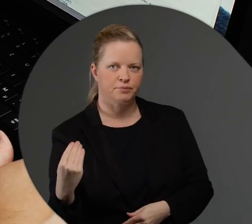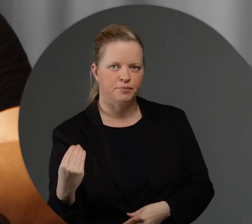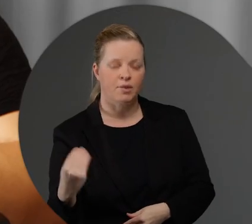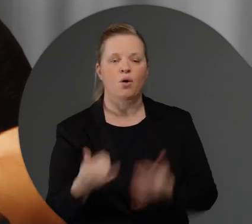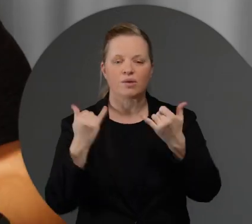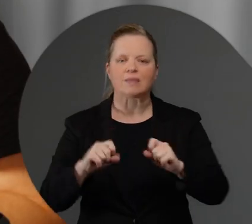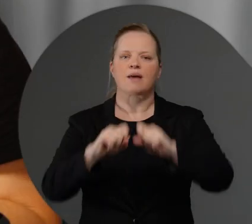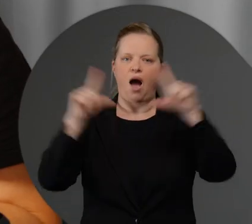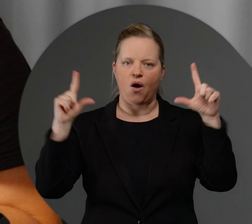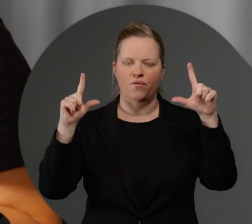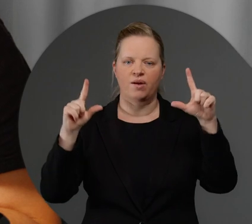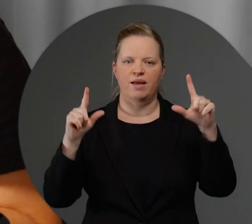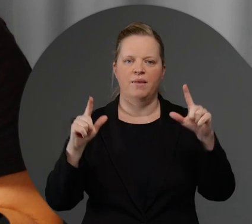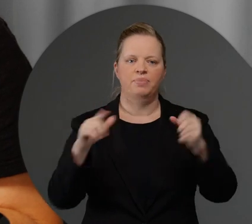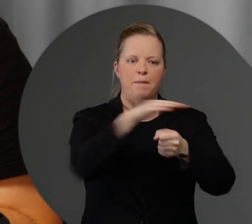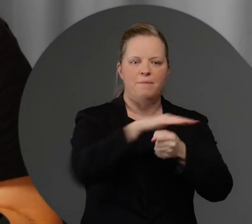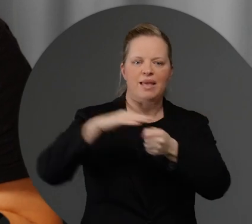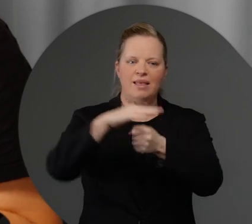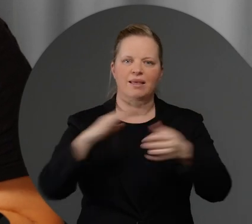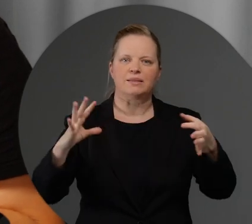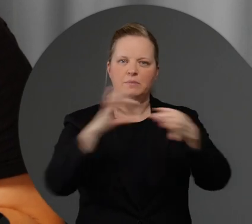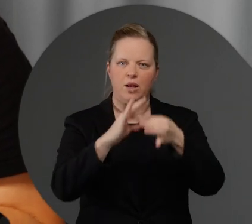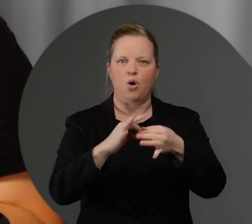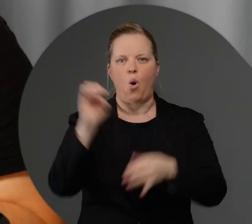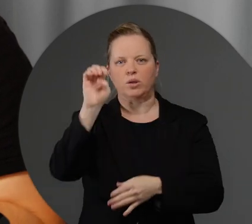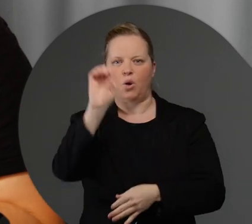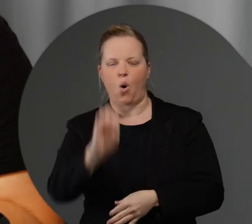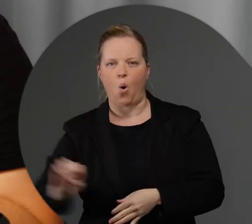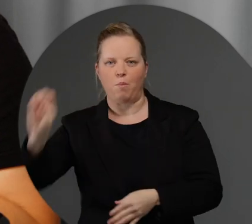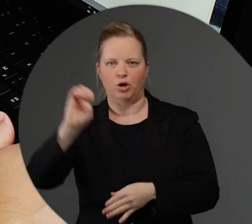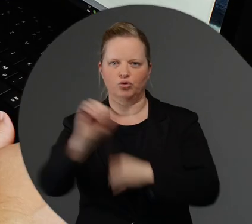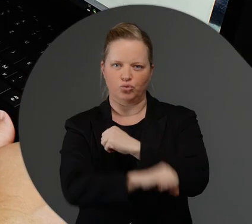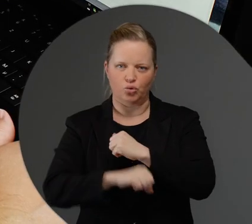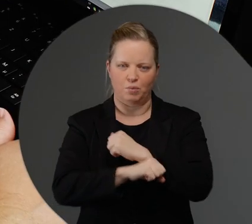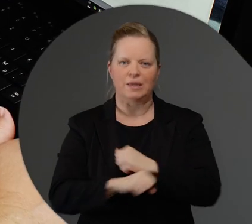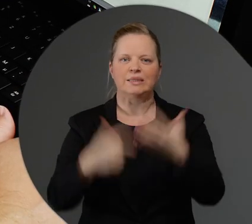Und jetzt öffne ich mal die interdisziplinären Osteuropa Studien. Also 7.11 Master interdisziplinäre